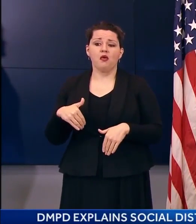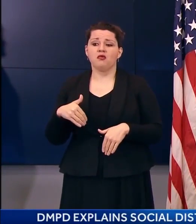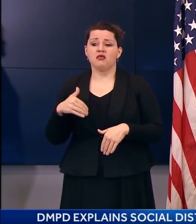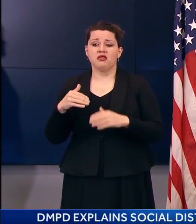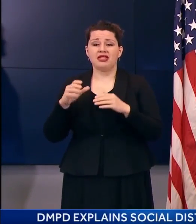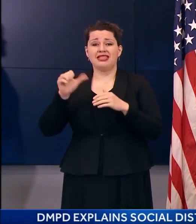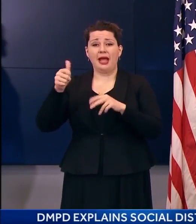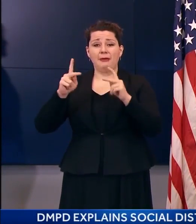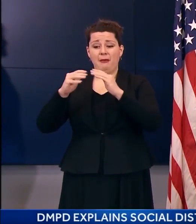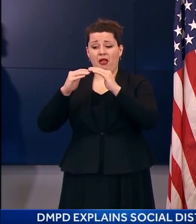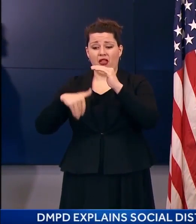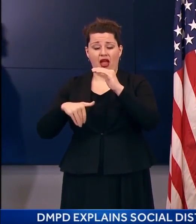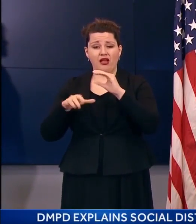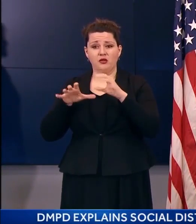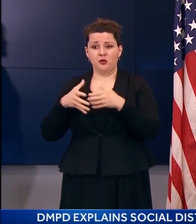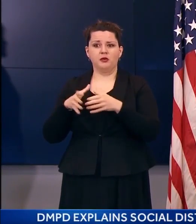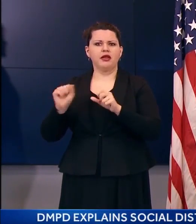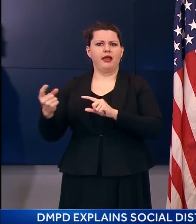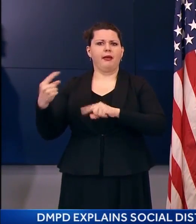GOVERNOR REYNOLDS WAS ASKED ABOUT HER ORDER WEDNESDAY.